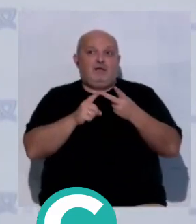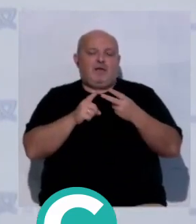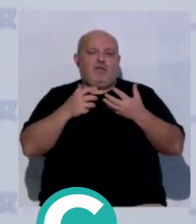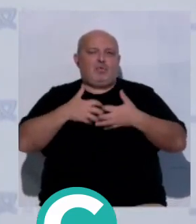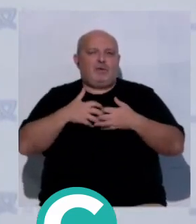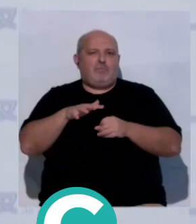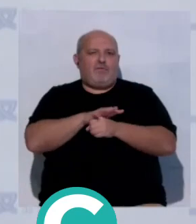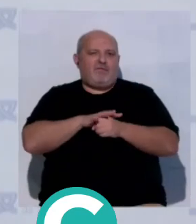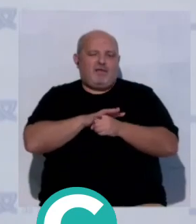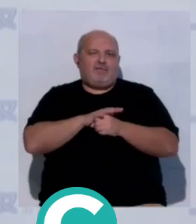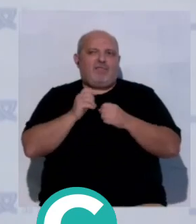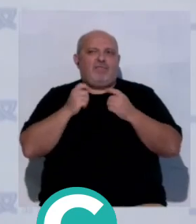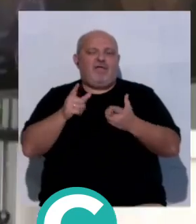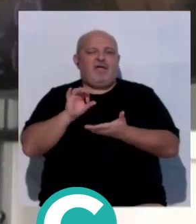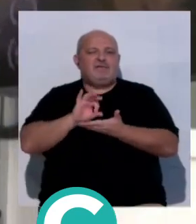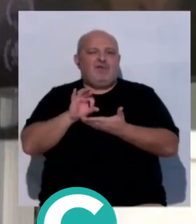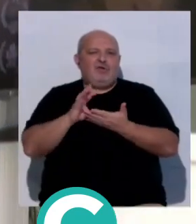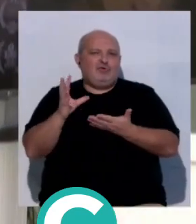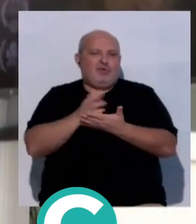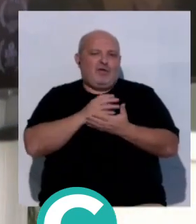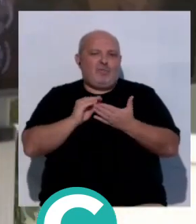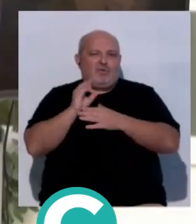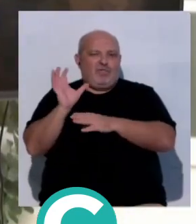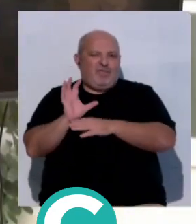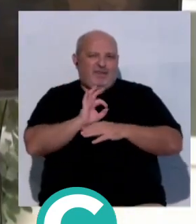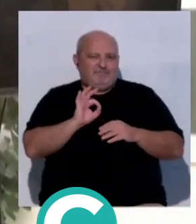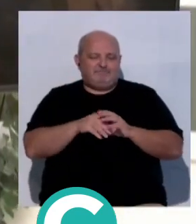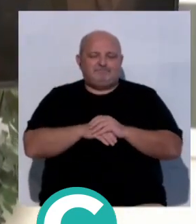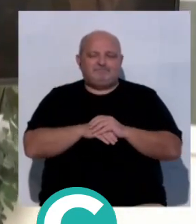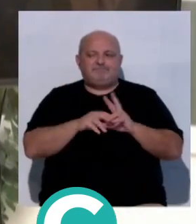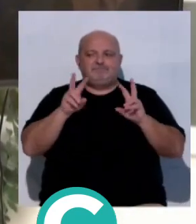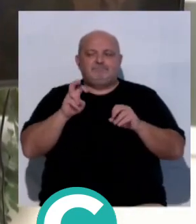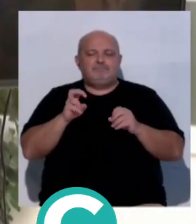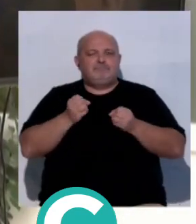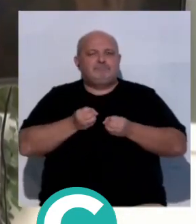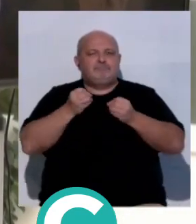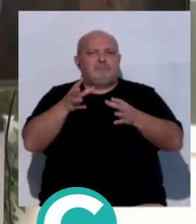provincial que de servicio a todas las productora el encargado de desgranar todos los detalles de